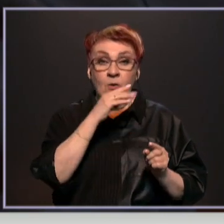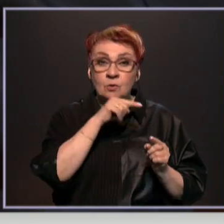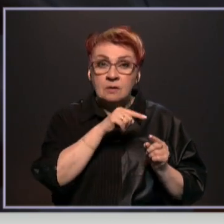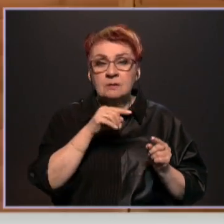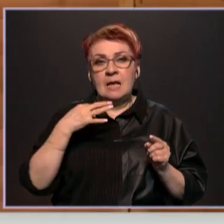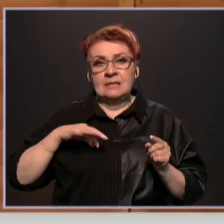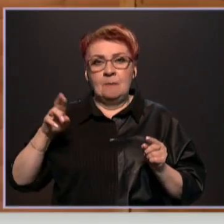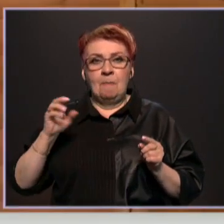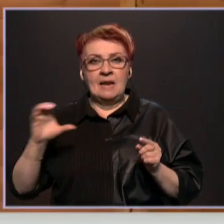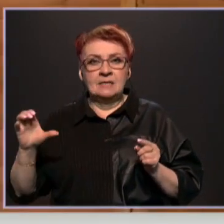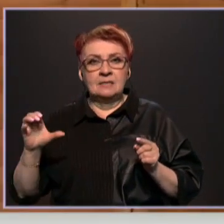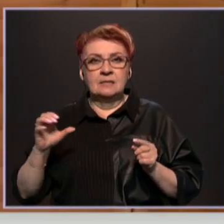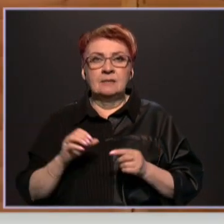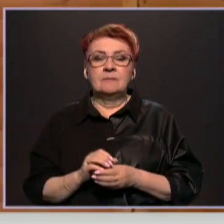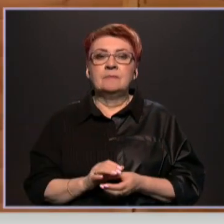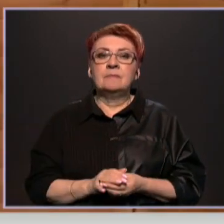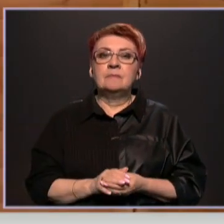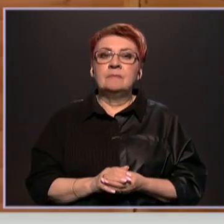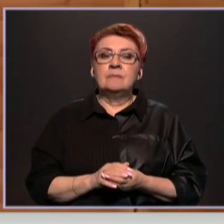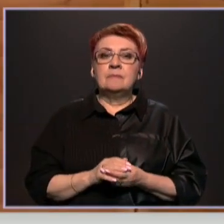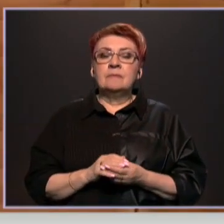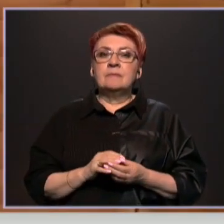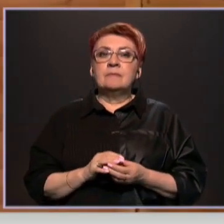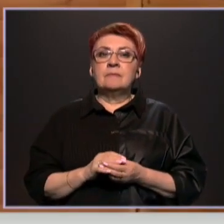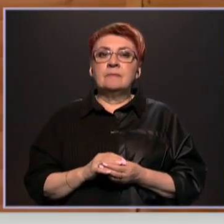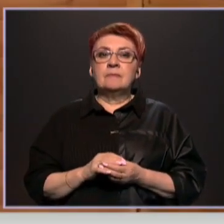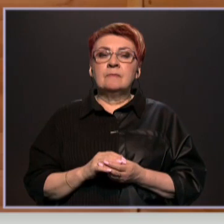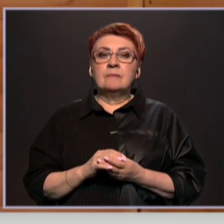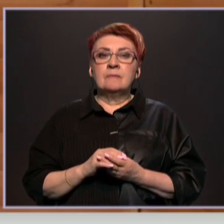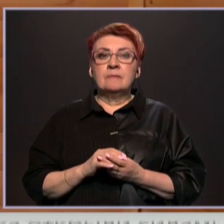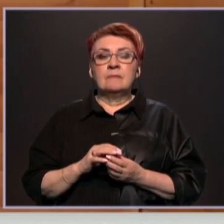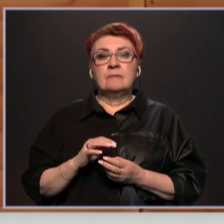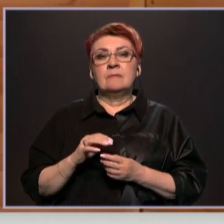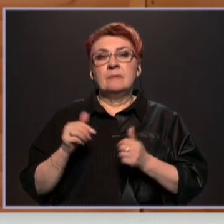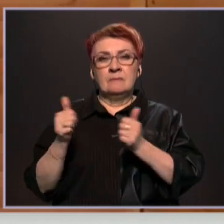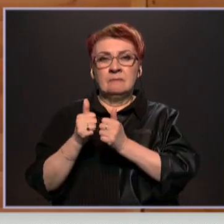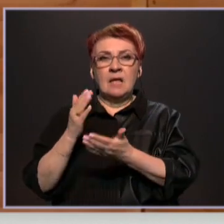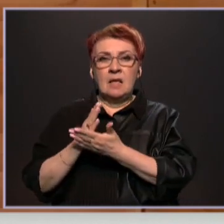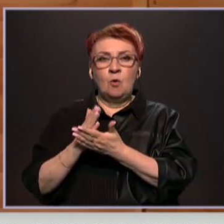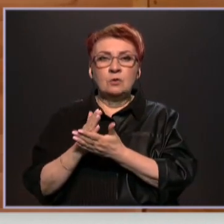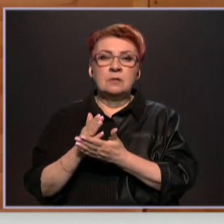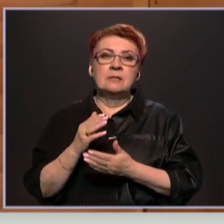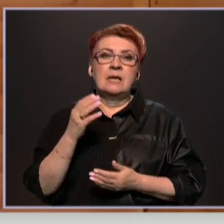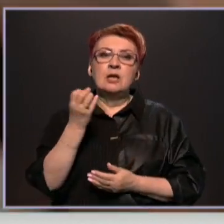пречистая Здесь тоже она недалеко находится там Я уже приговорили его еще несколько священников